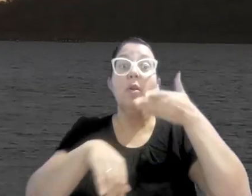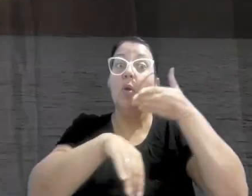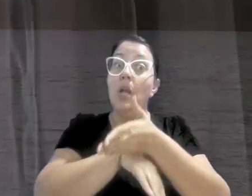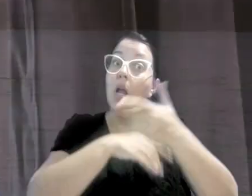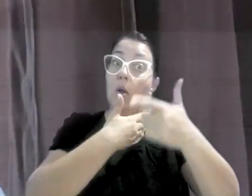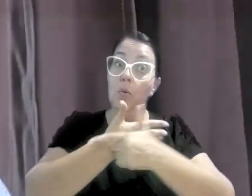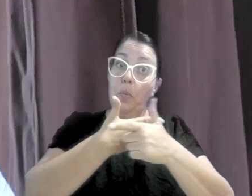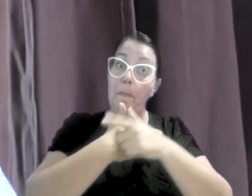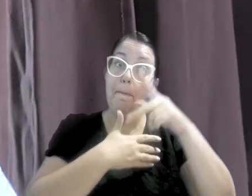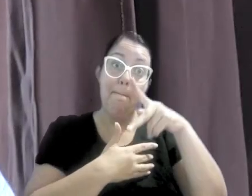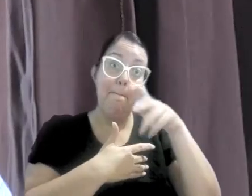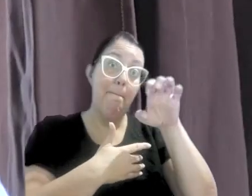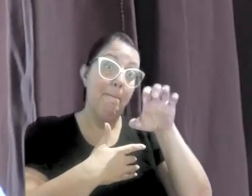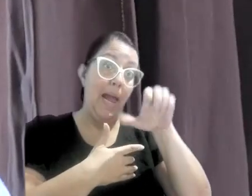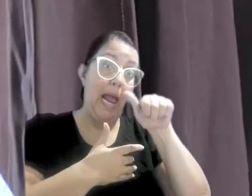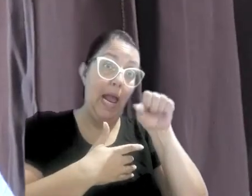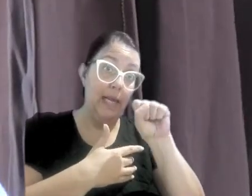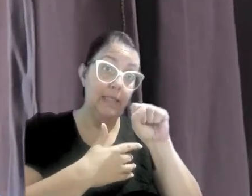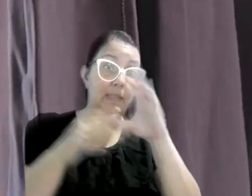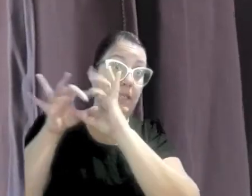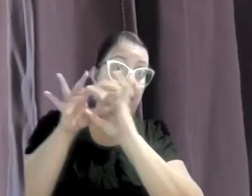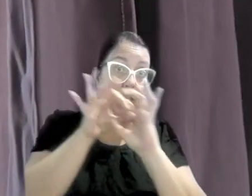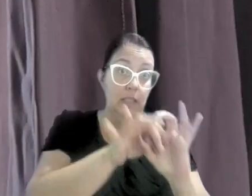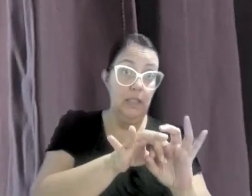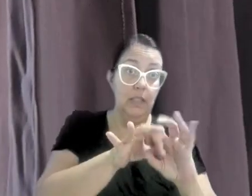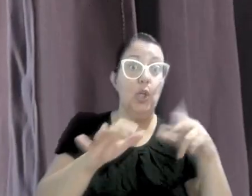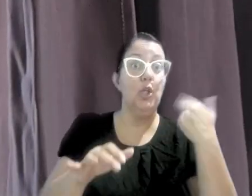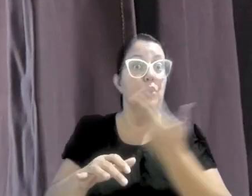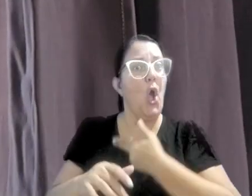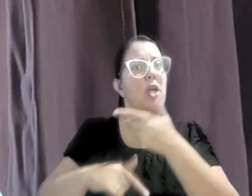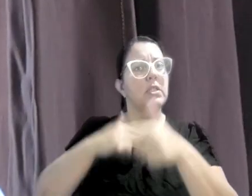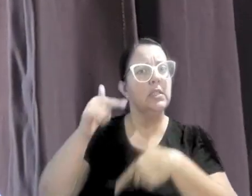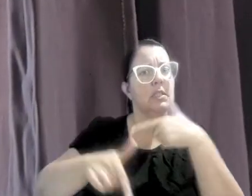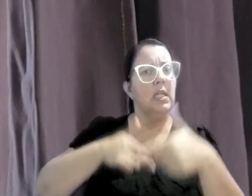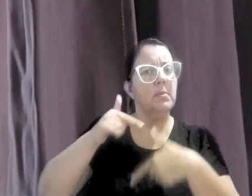[Bruno Teixeira - COPROD/Ibama] Eu entro no papel dos PEAs nesse contexto, que, a nosso ver, a forma como a gente trabalha